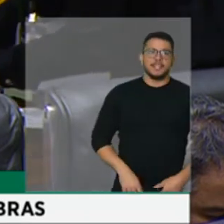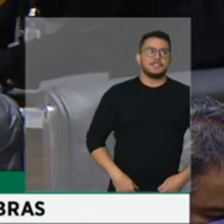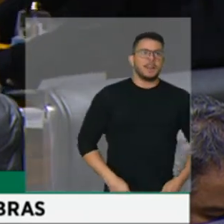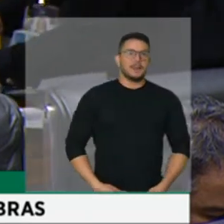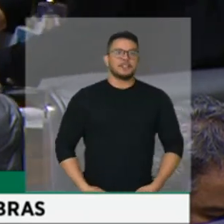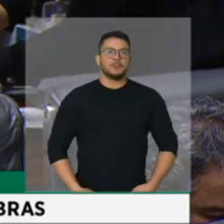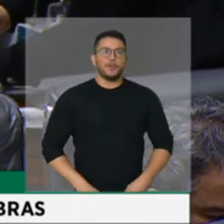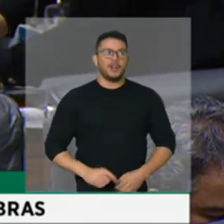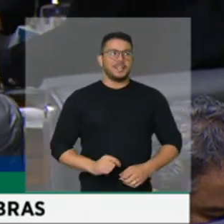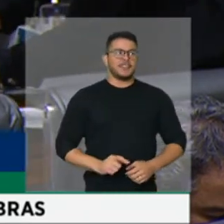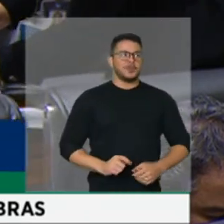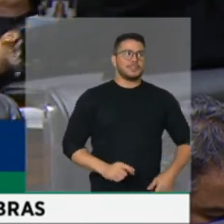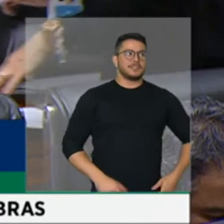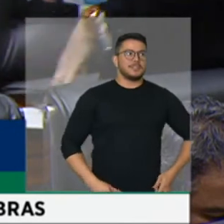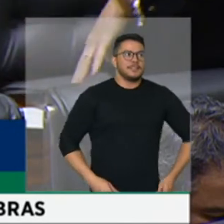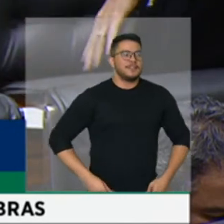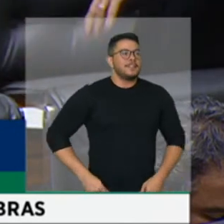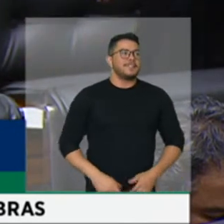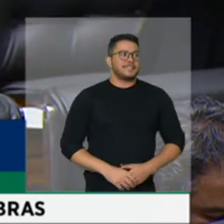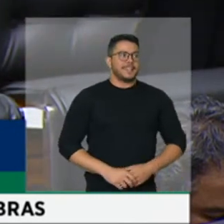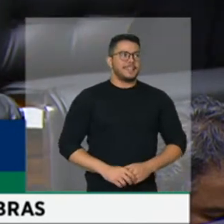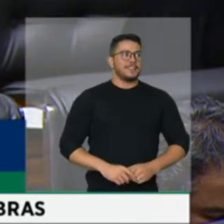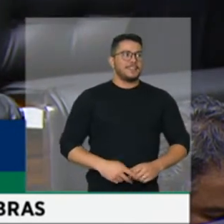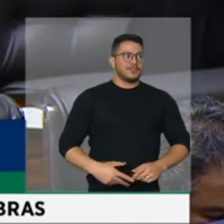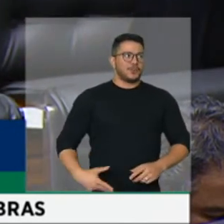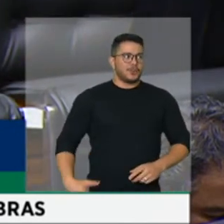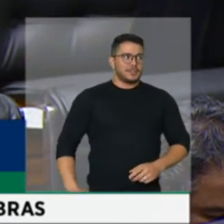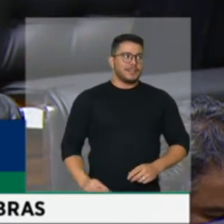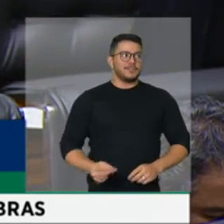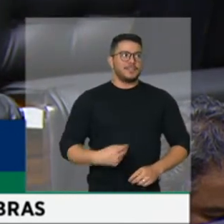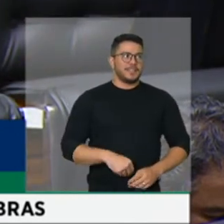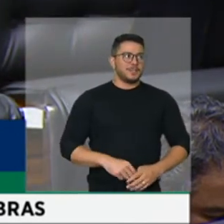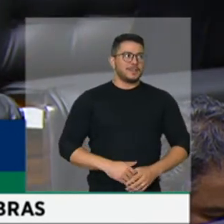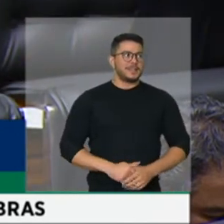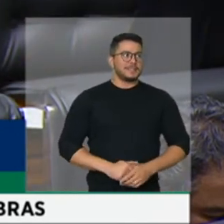[DEPUTADO]: COM TODO O RESPEITO. [PRESIDENTE]: COM TODO O RESPEITO A V.EXA. [DEPUTADO]: A SITUAÇÃO DO BOHN GASS ERA